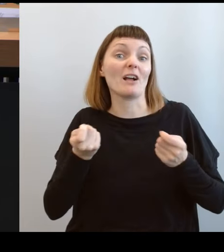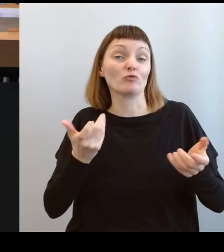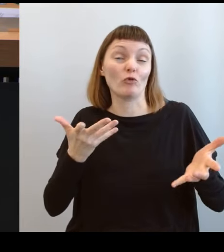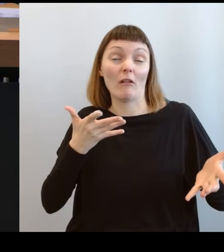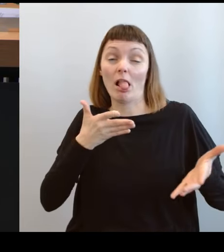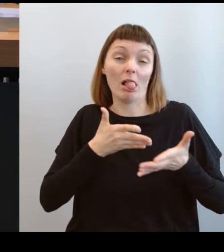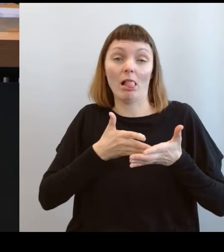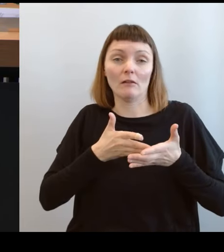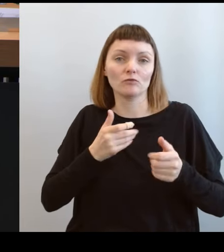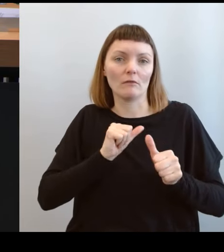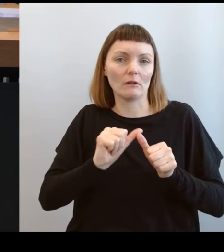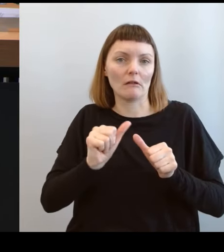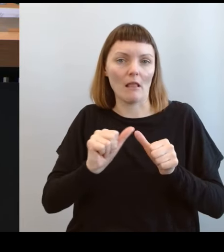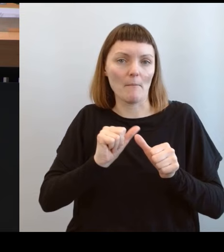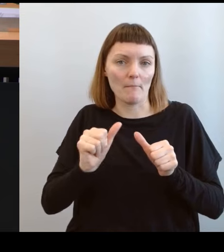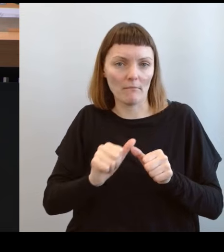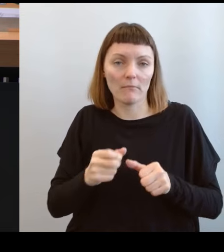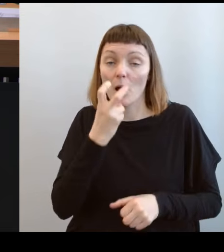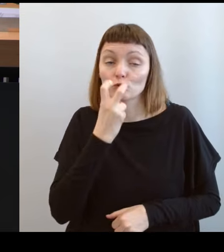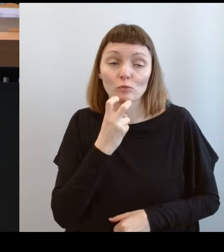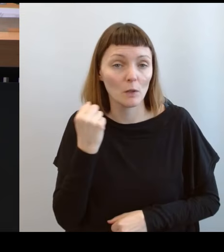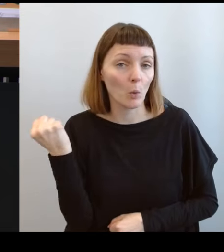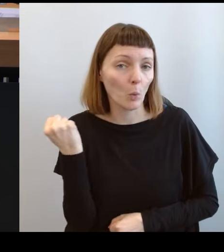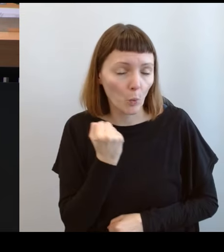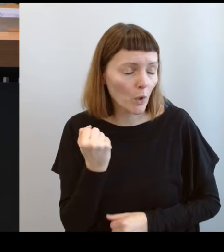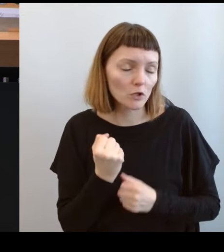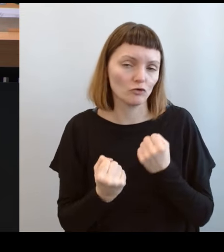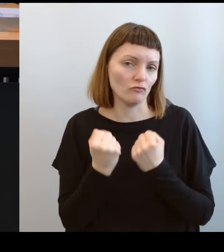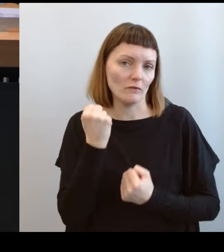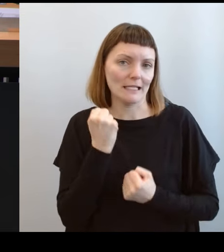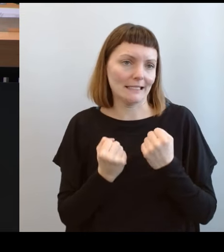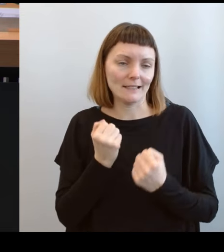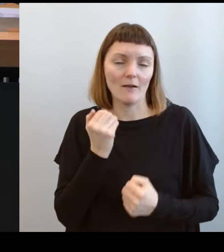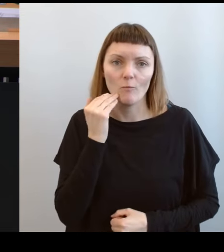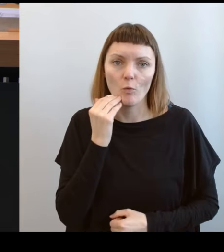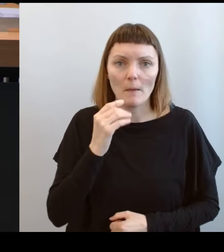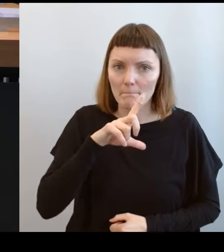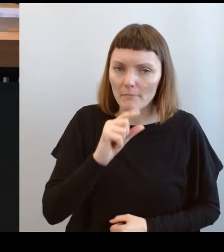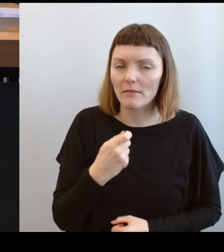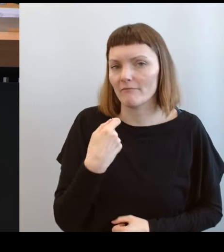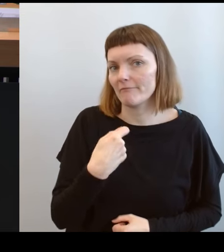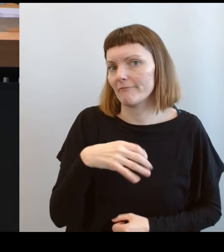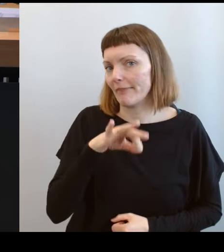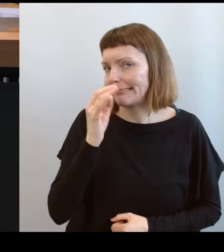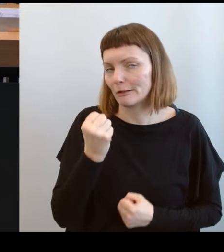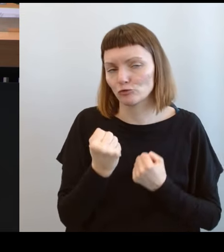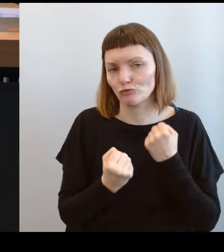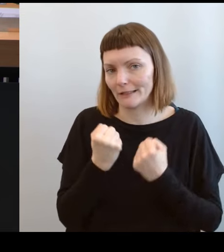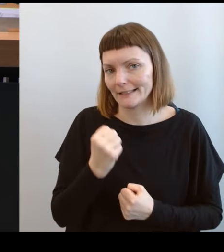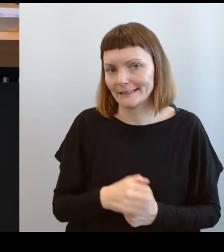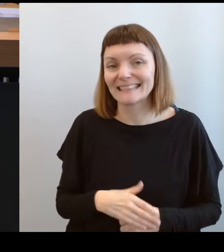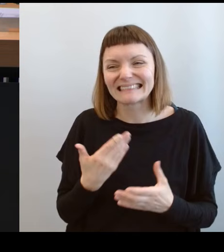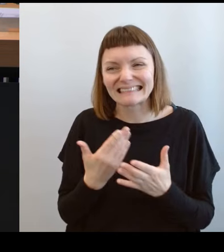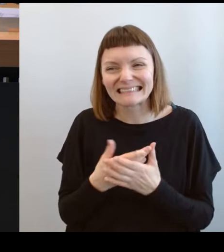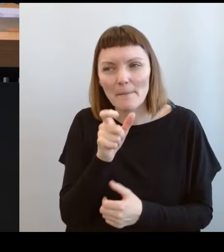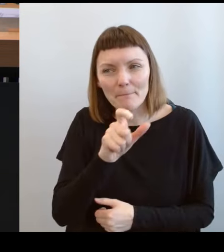gehört - hier Wohnraum zu finden Und das sind genau die Menschen, die wir in der Stadt brauchen. Andere Großstädte haben seit Jahren damit angefangen.